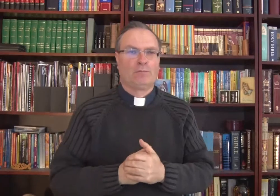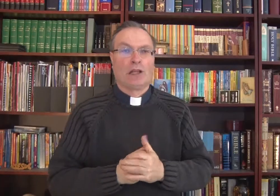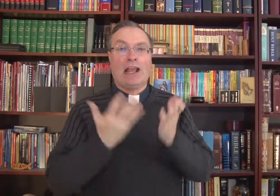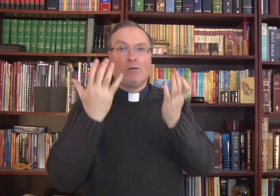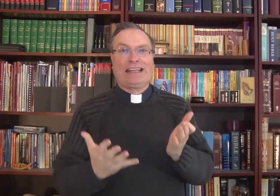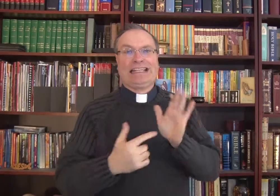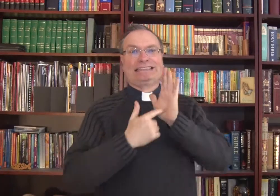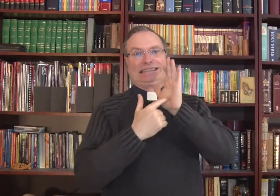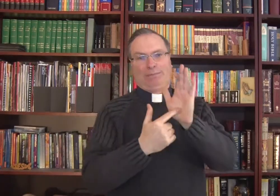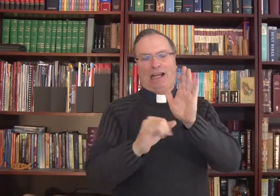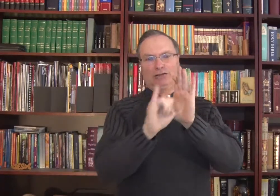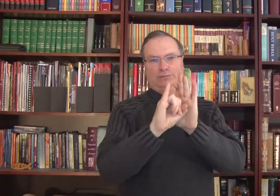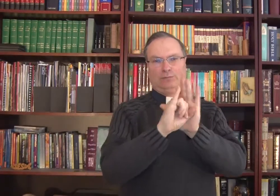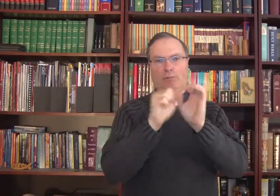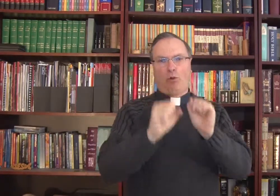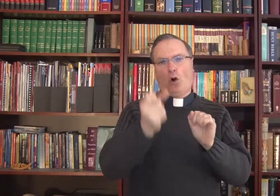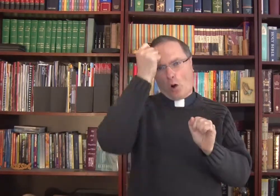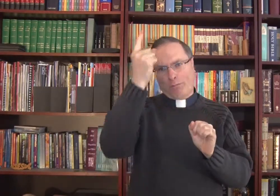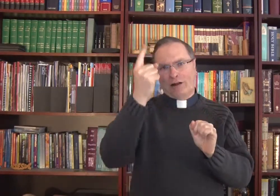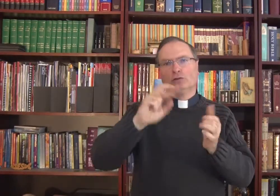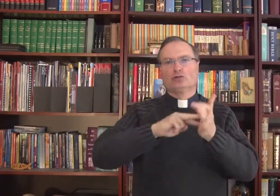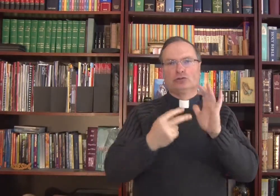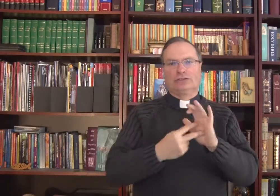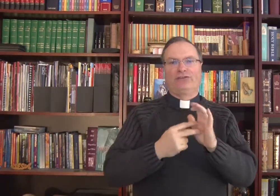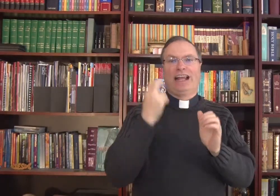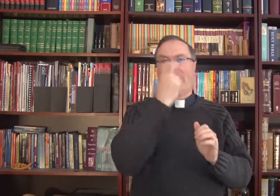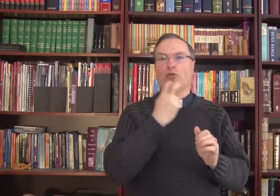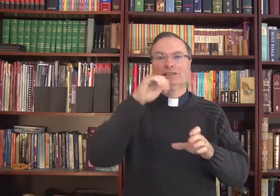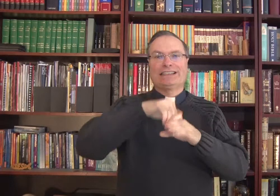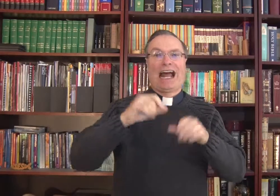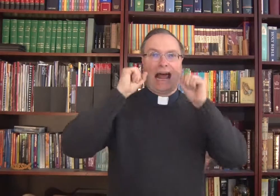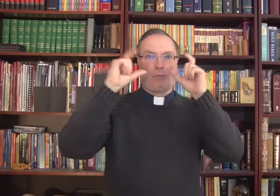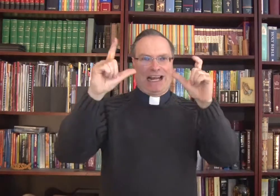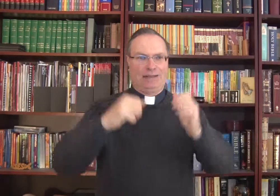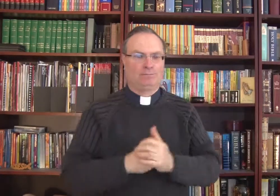Voici les images qu’on peut comprendre sur la signification de la bouche dans l’Apocalypse.